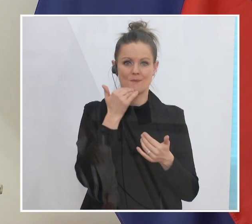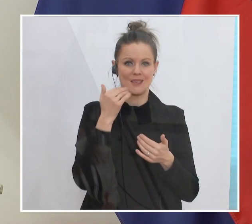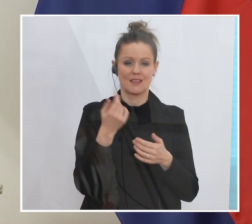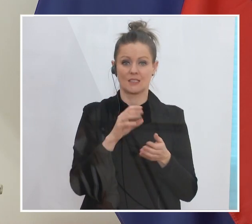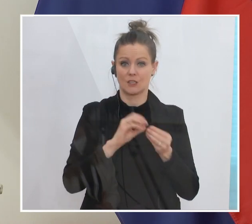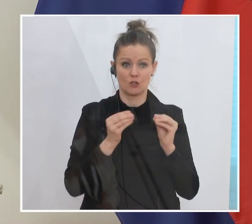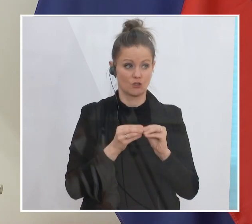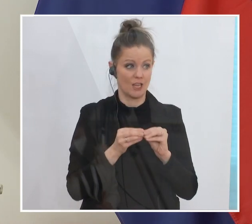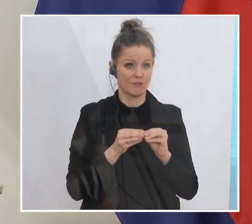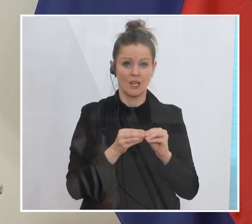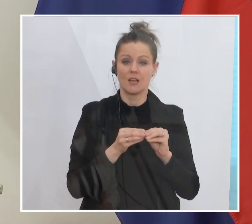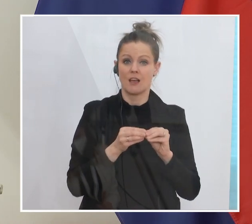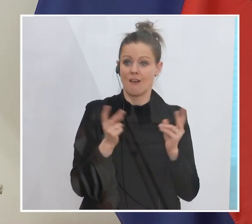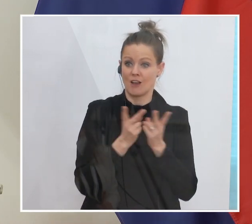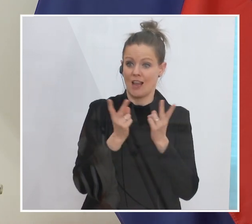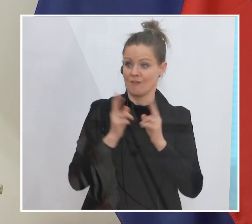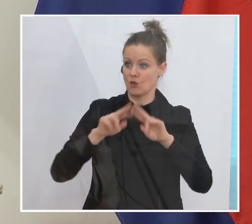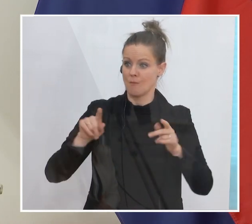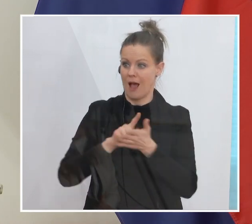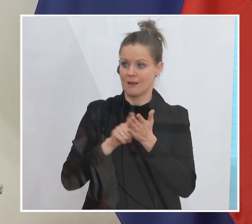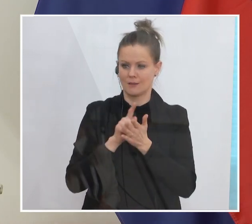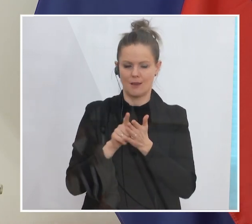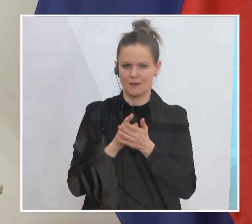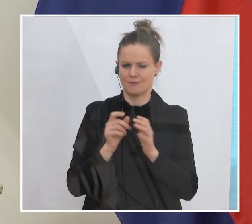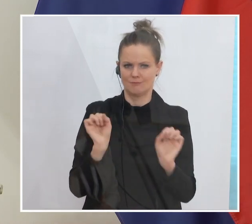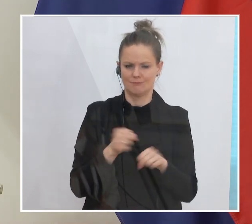wie wenn man das in normalen Zeiten gewohnt ist. Es wird weiterhin wirtschaftliche Unterstützung